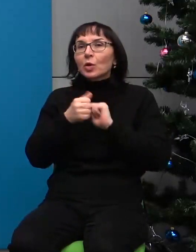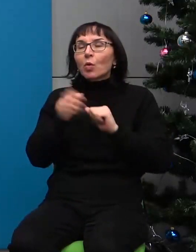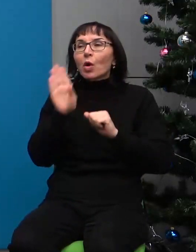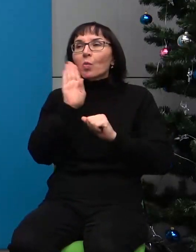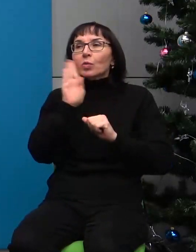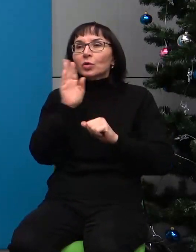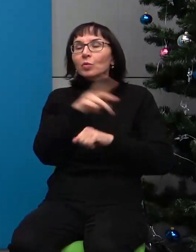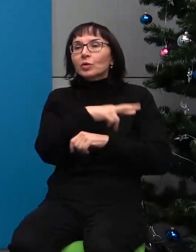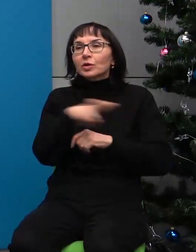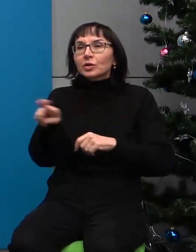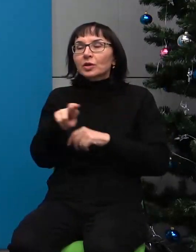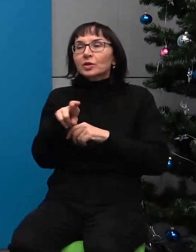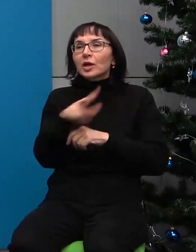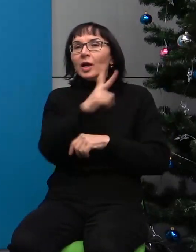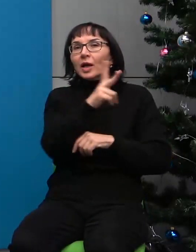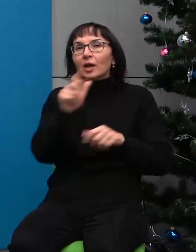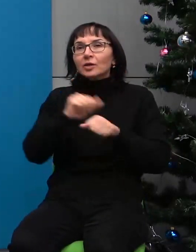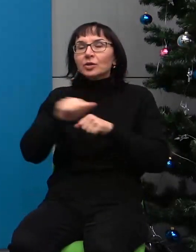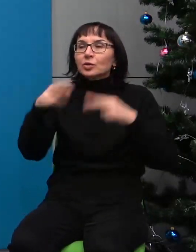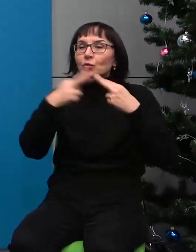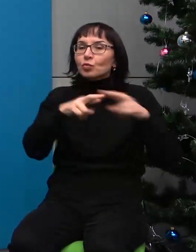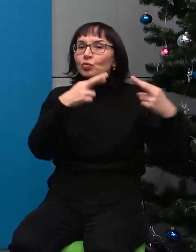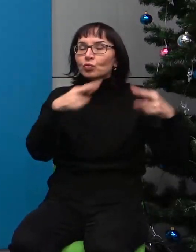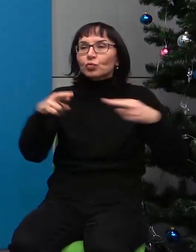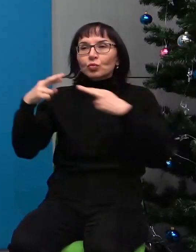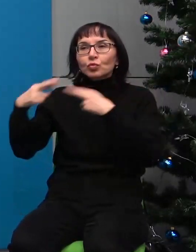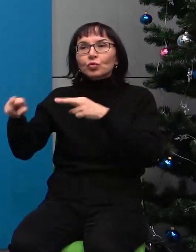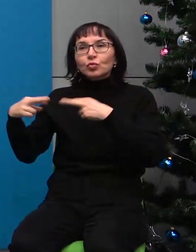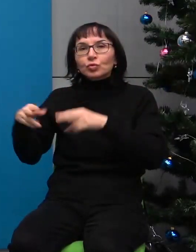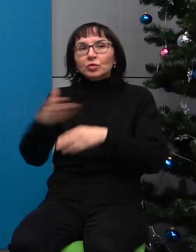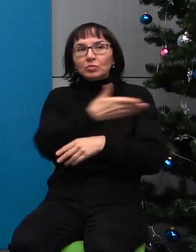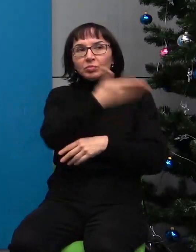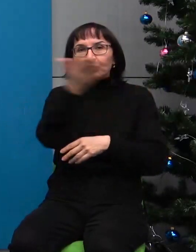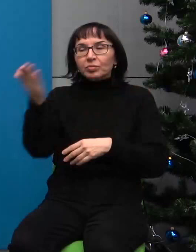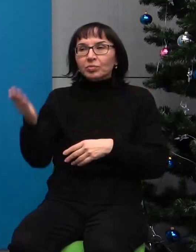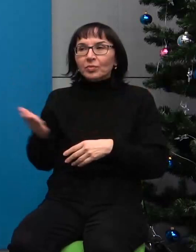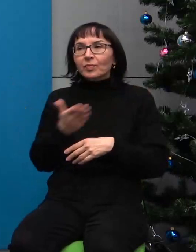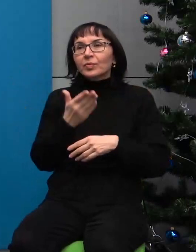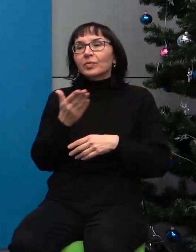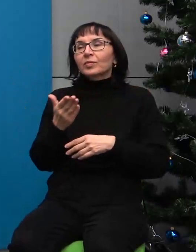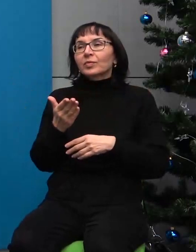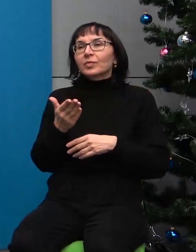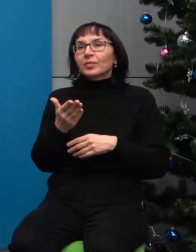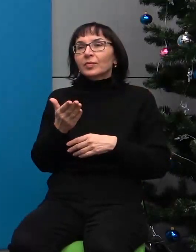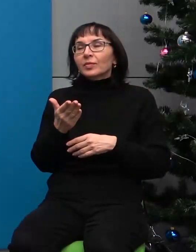ale każdy jest tak różny, jak Państwo tutaj jesteśmy wszyscy różni, więc to się wzięło stamtąd.